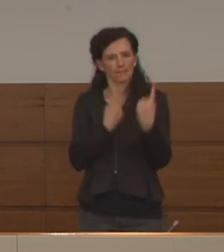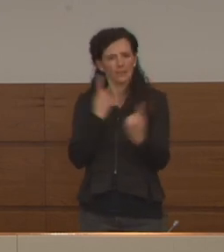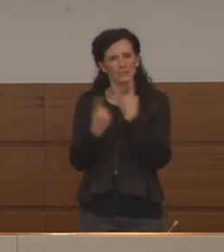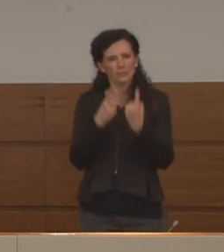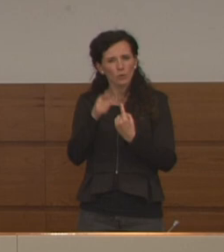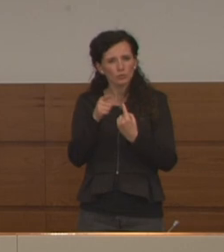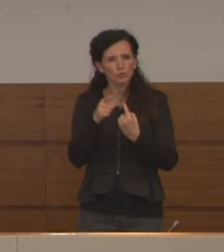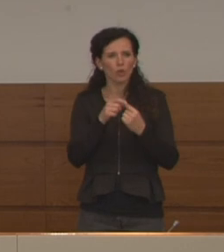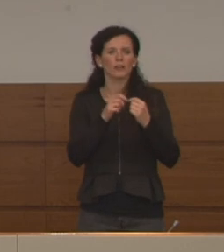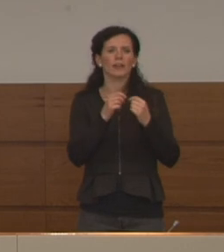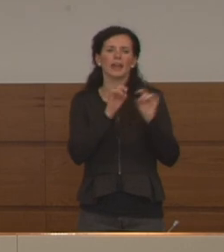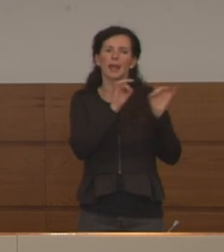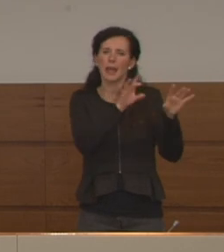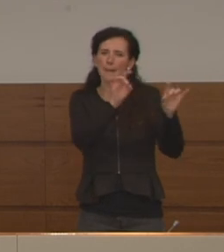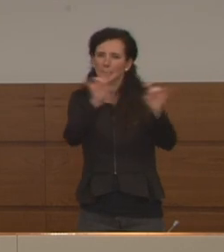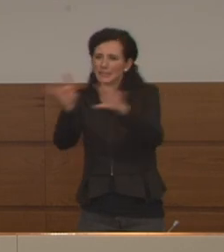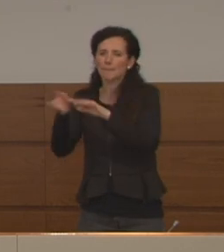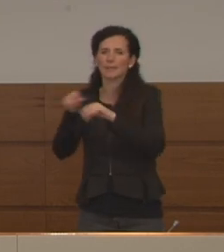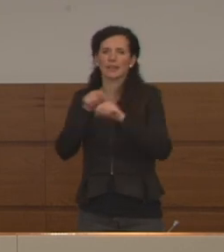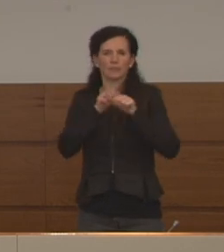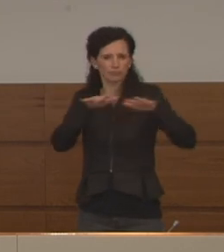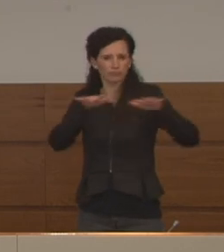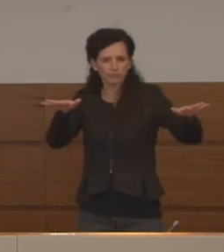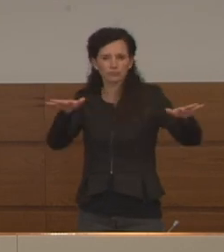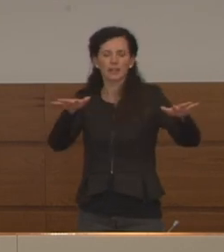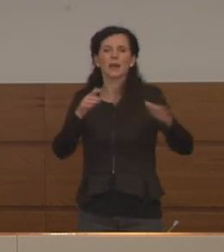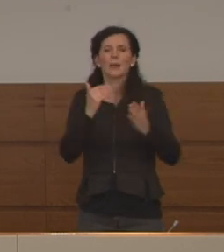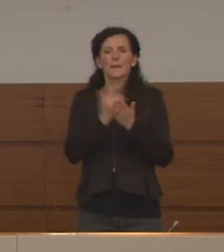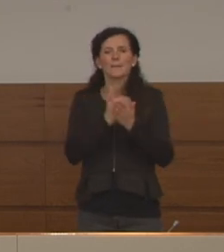prassi per il controllo e la prevenzione delle infezioni nosocomiali.